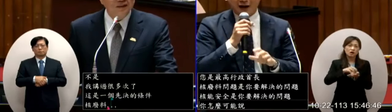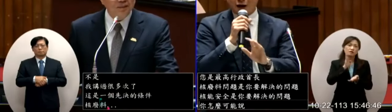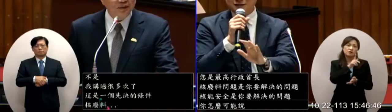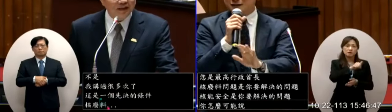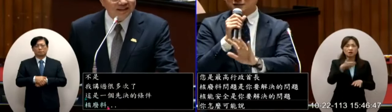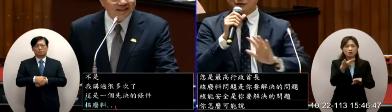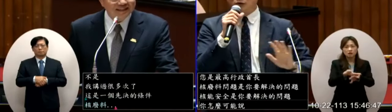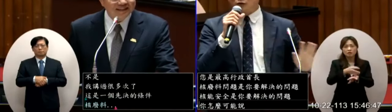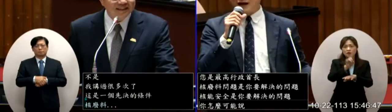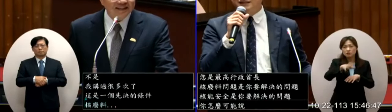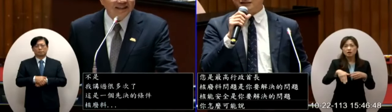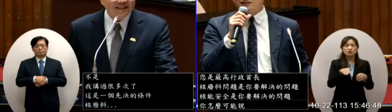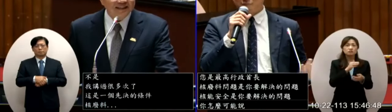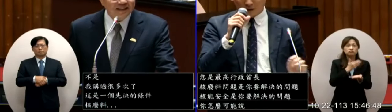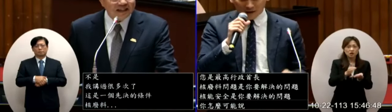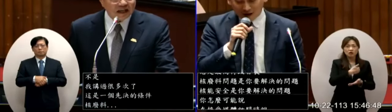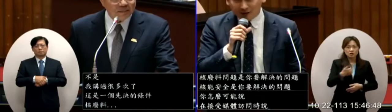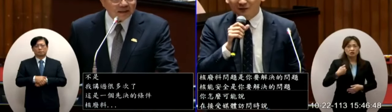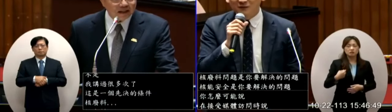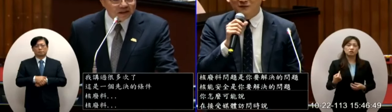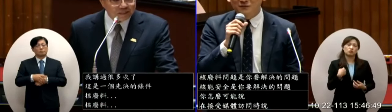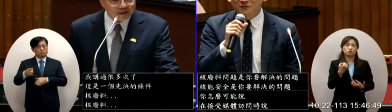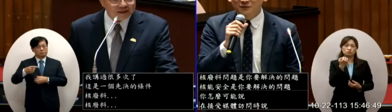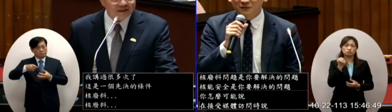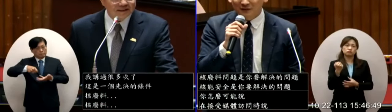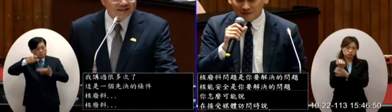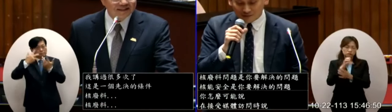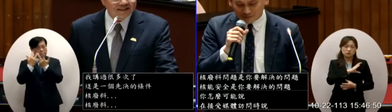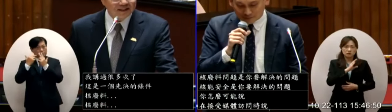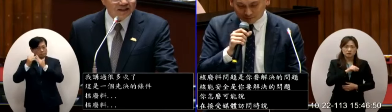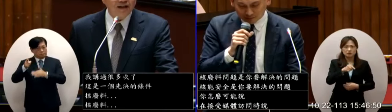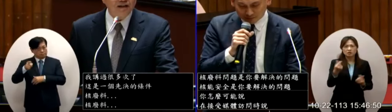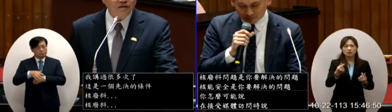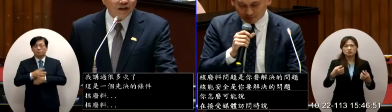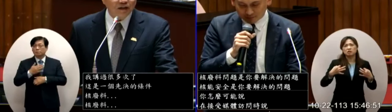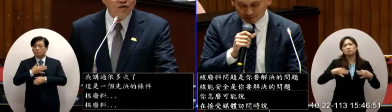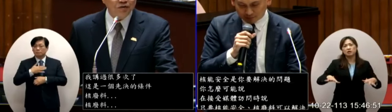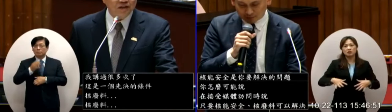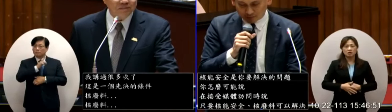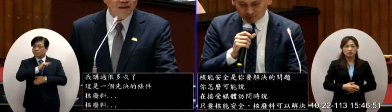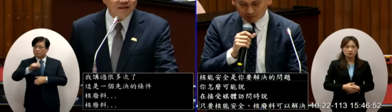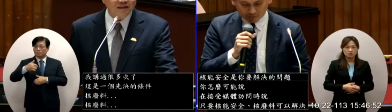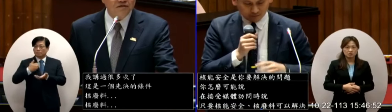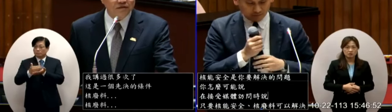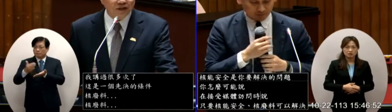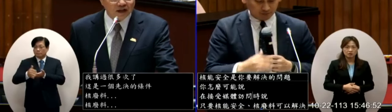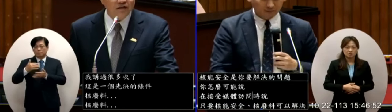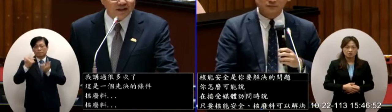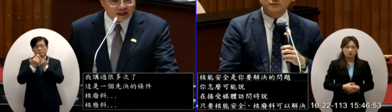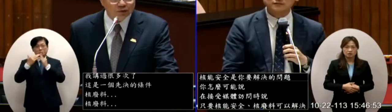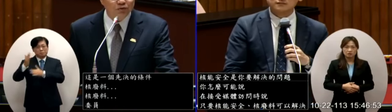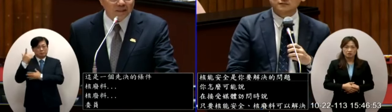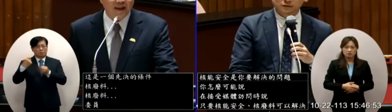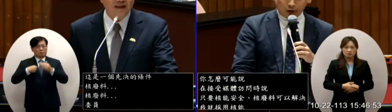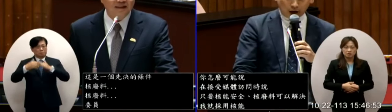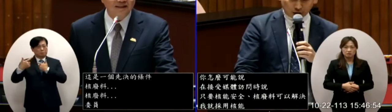好像是事不關己 你在新北市 你知道核廢料的處理 新北市政府也要協助嗎